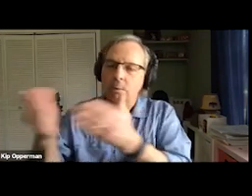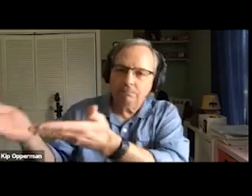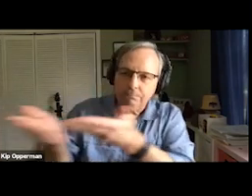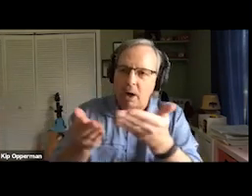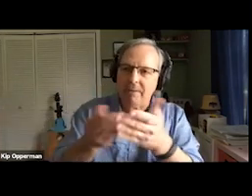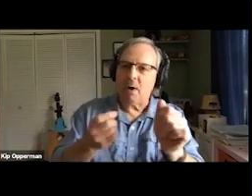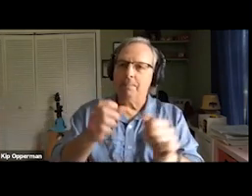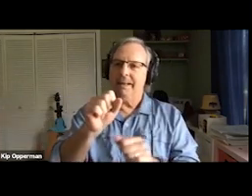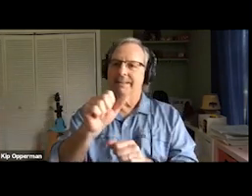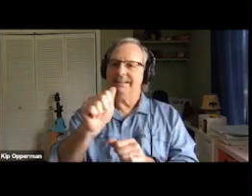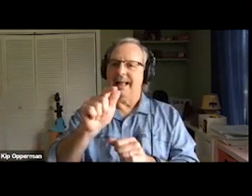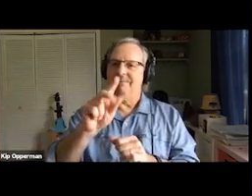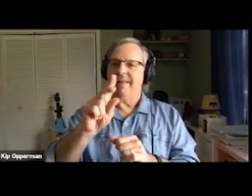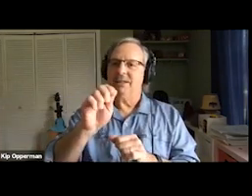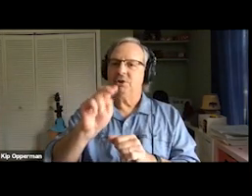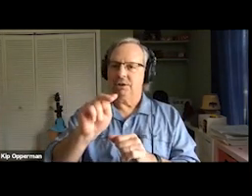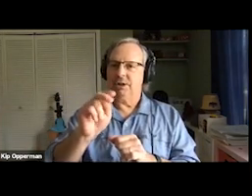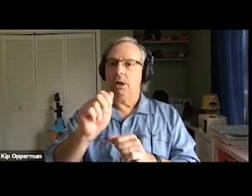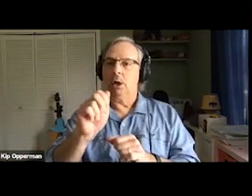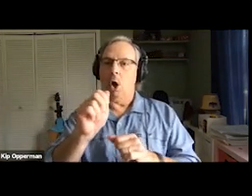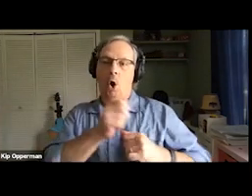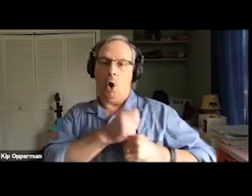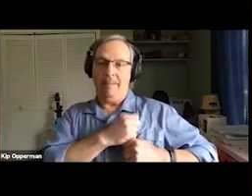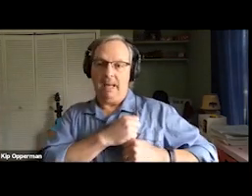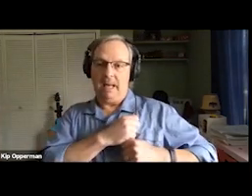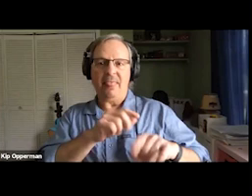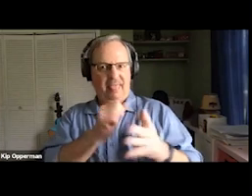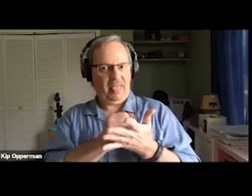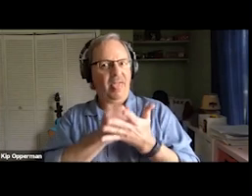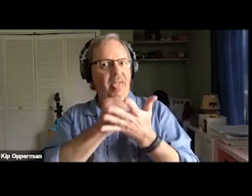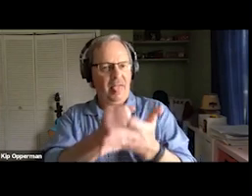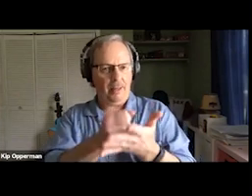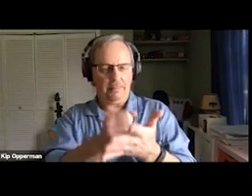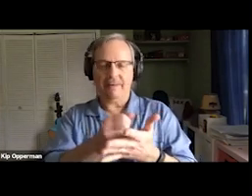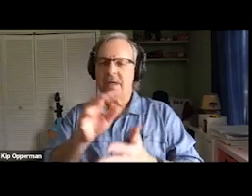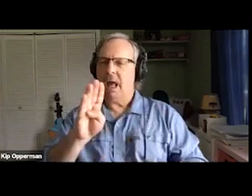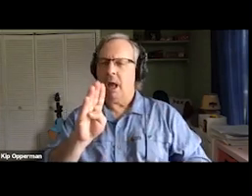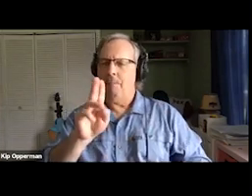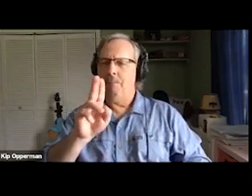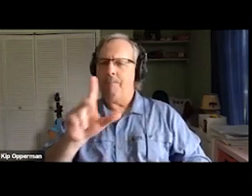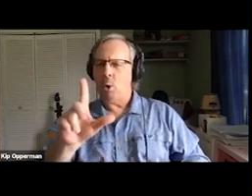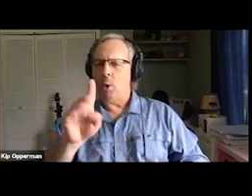y otros socios, y esto ha ayudado. Las áreas de oficina, las estaciones de trabajo para los equipos integrados